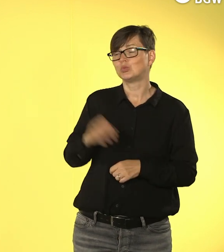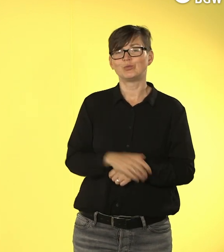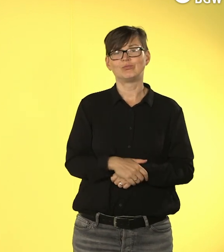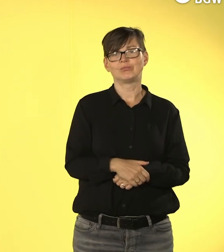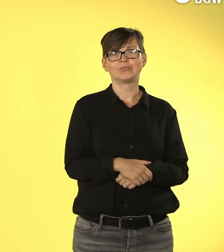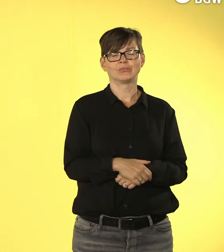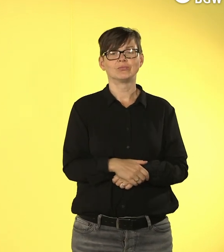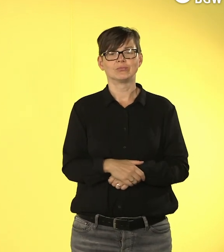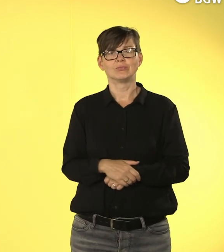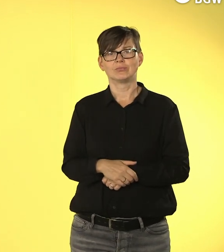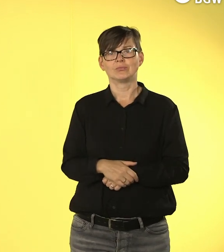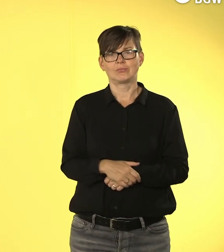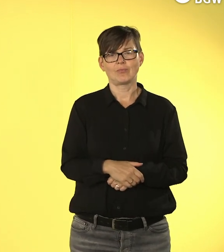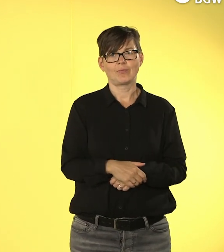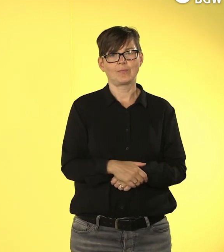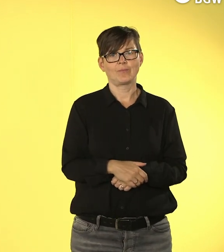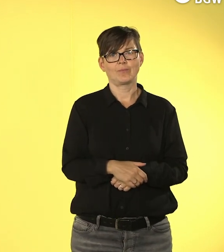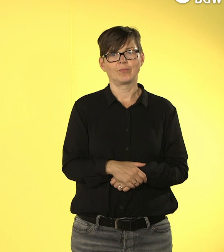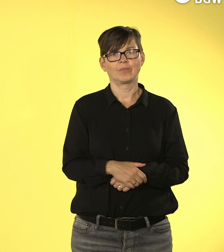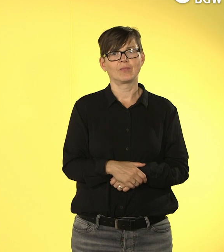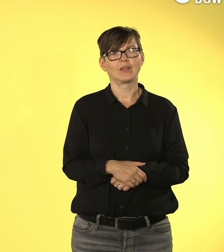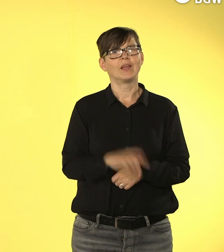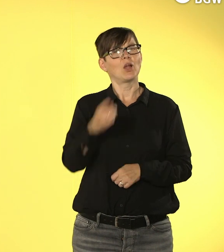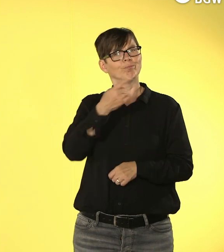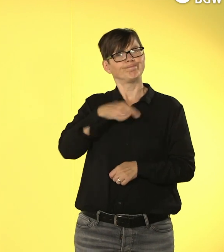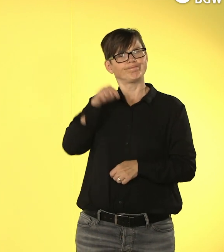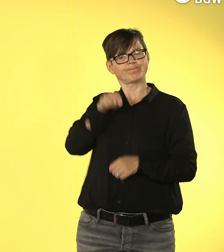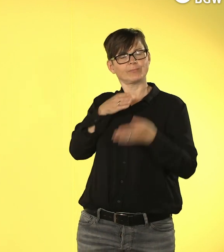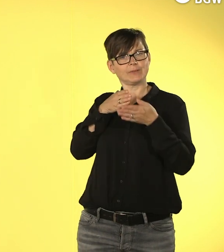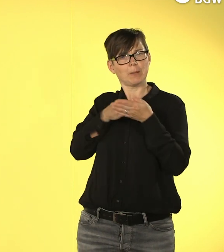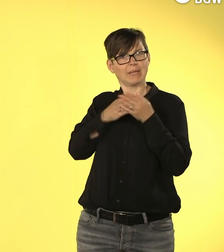Gerade in der Behindertenhilfe oder in Werkstätten